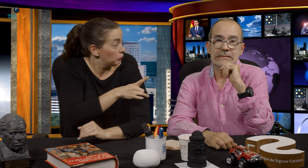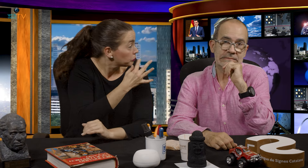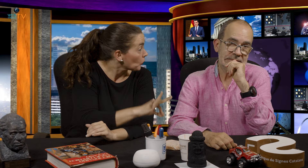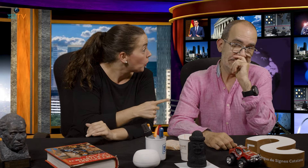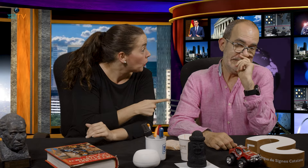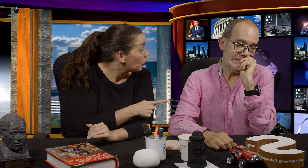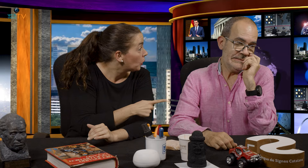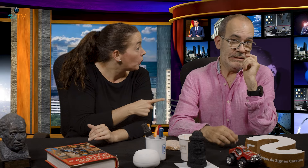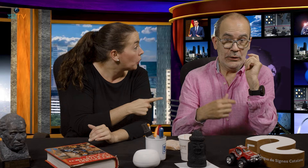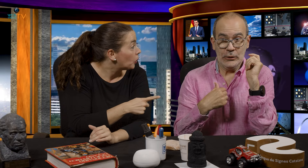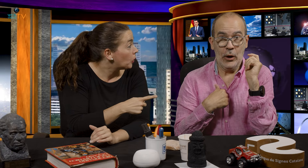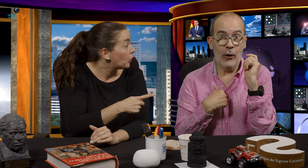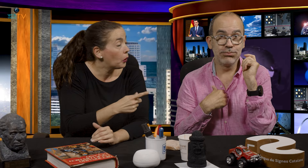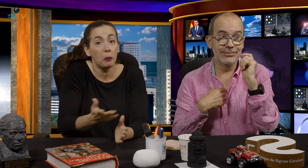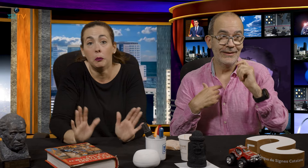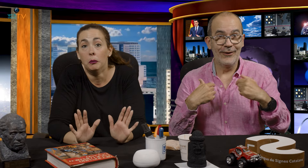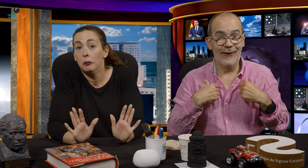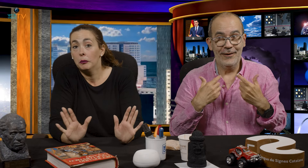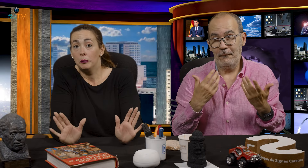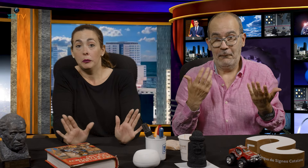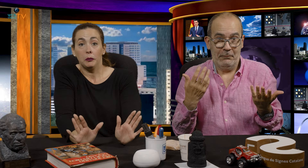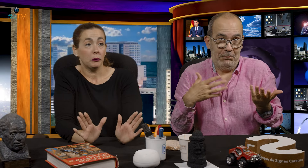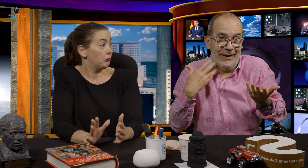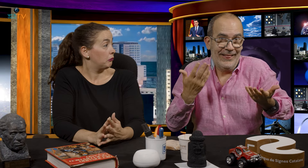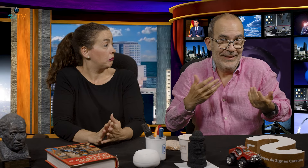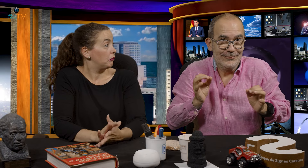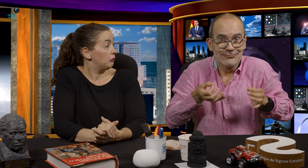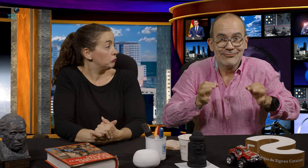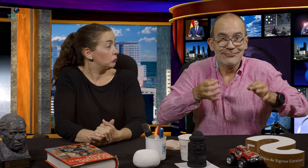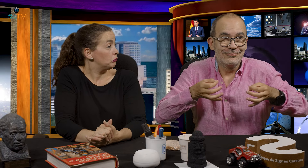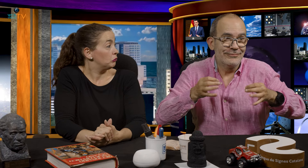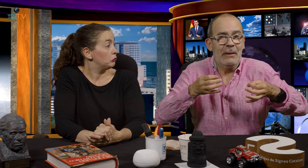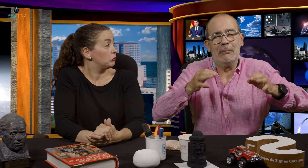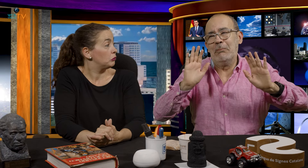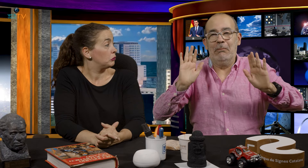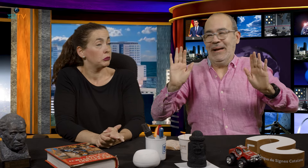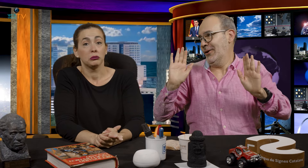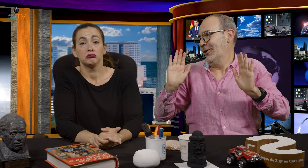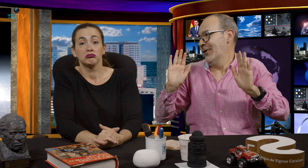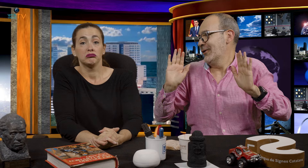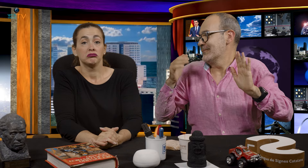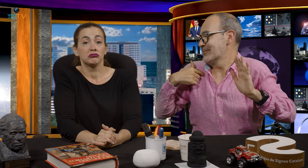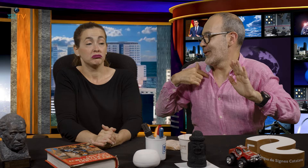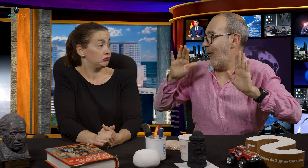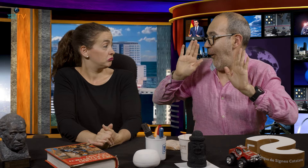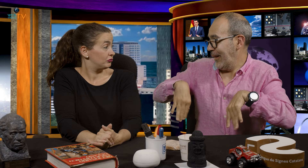¿Podrías? Por poder, podría, sí. Aunque, últimamente,